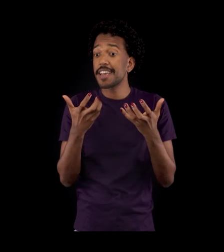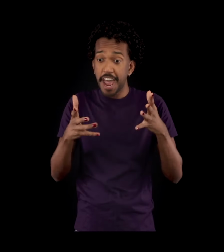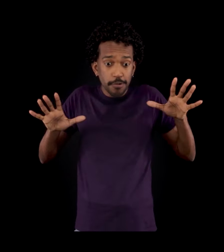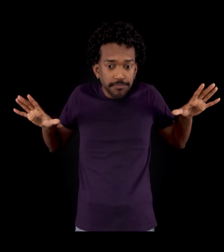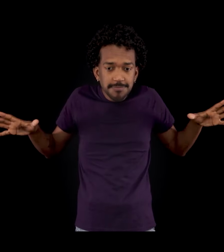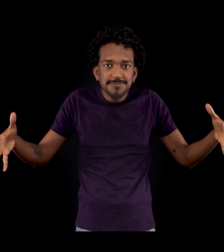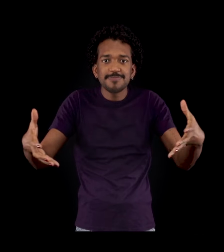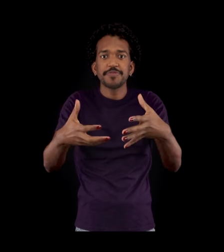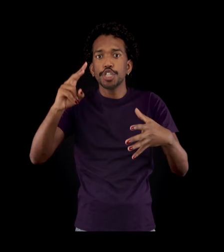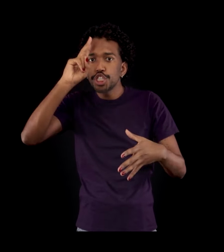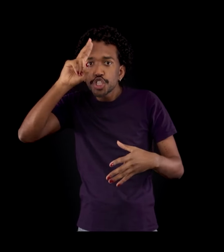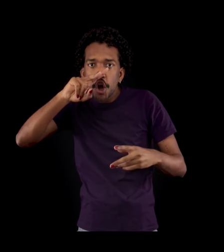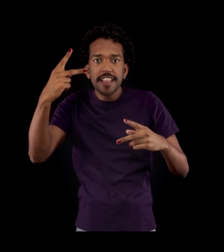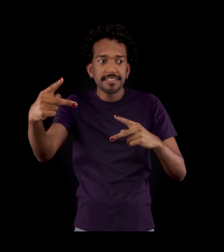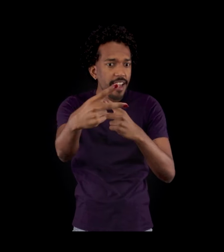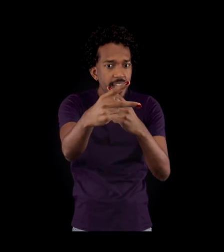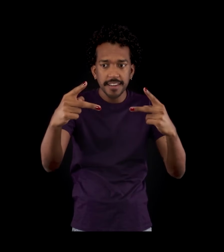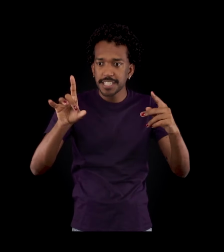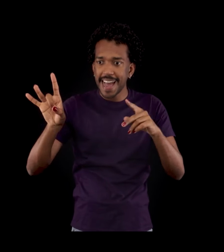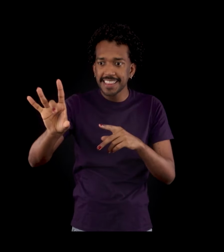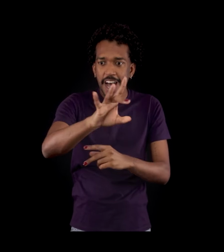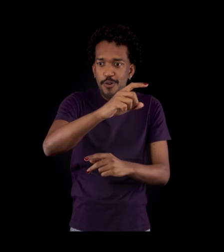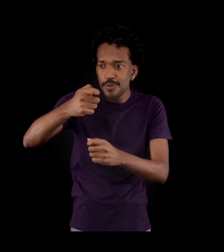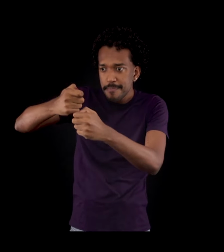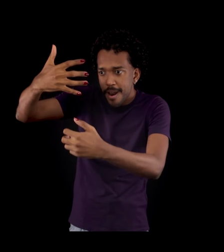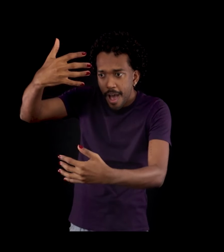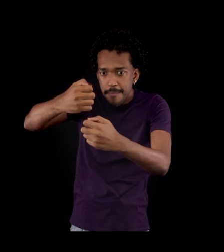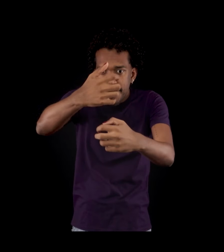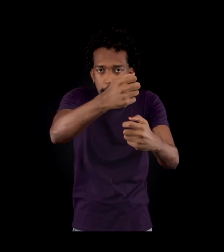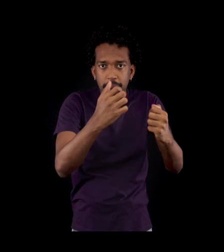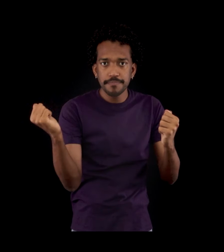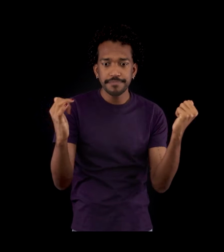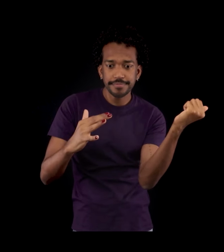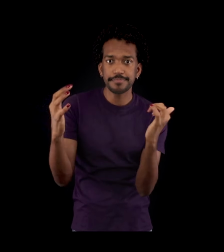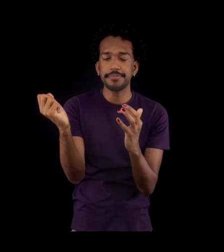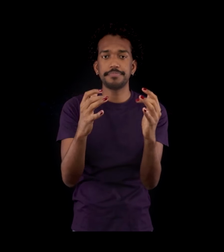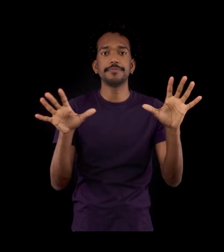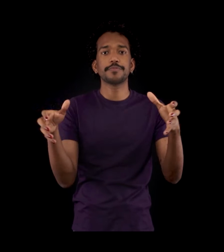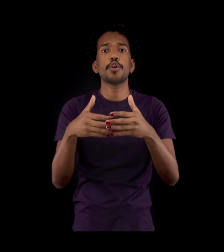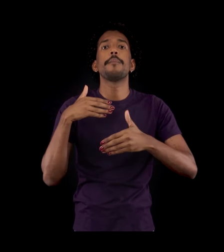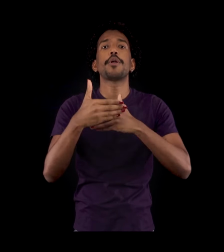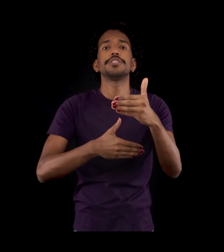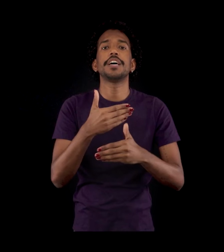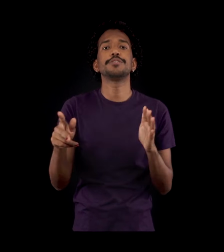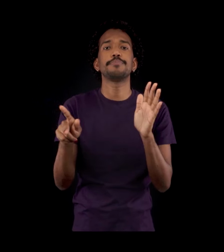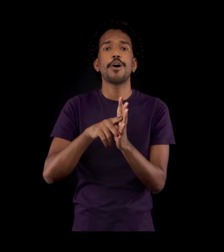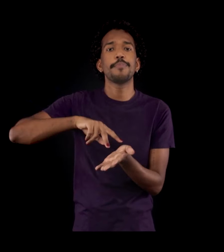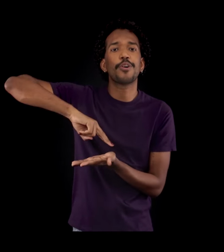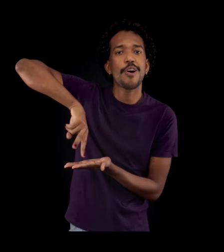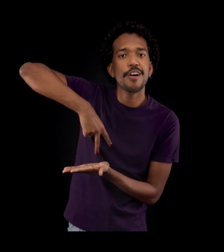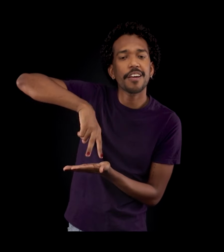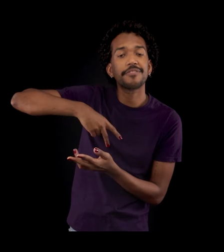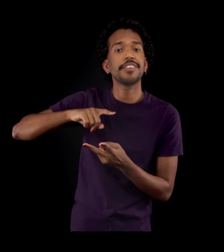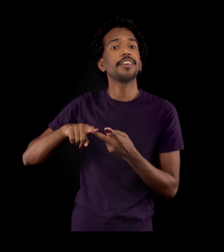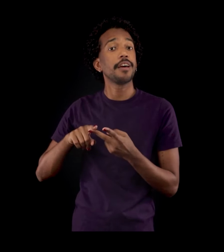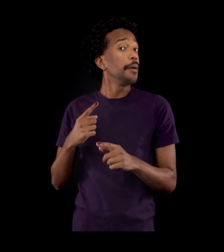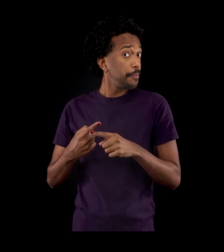e eu queria contemplar, contemplava as histórias deles, os processos de coreografia,